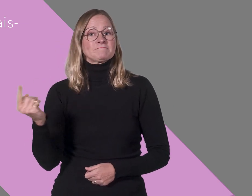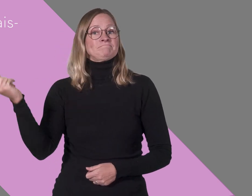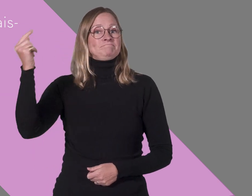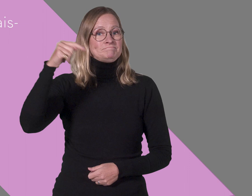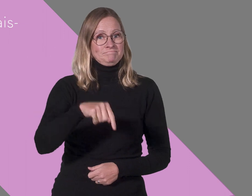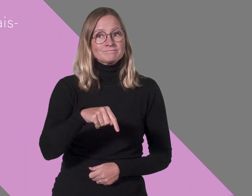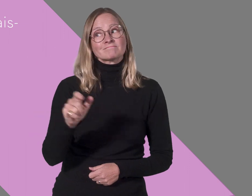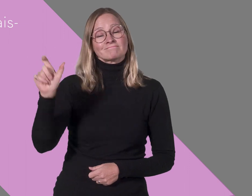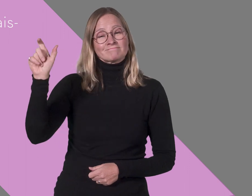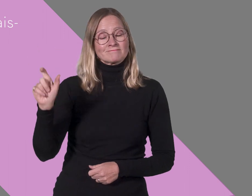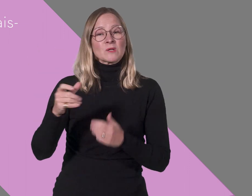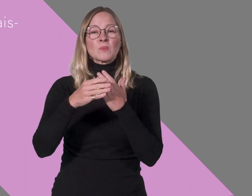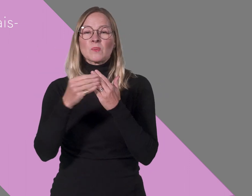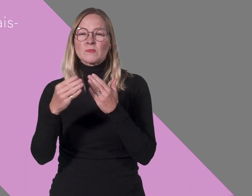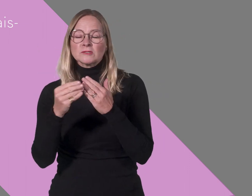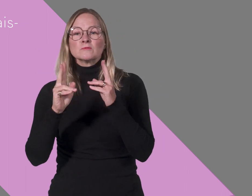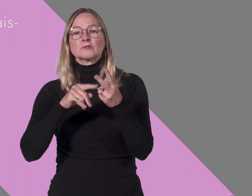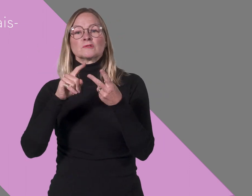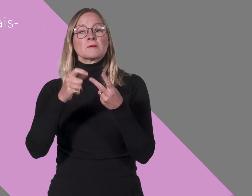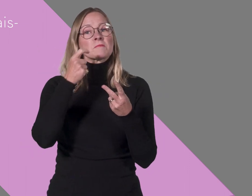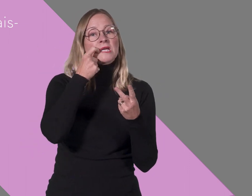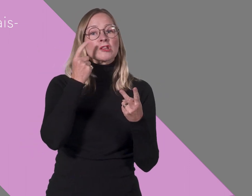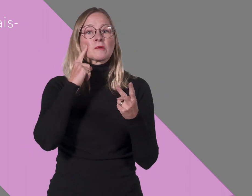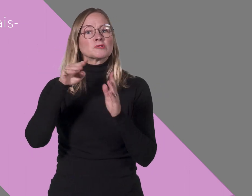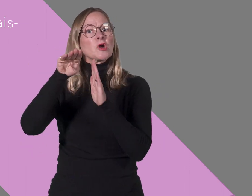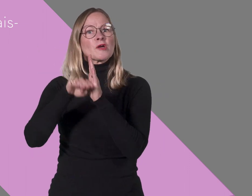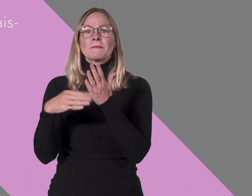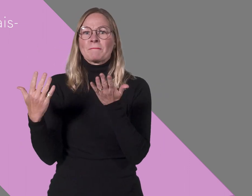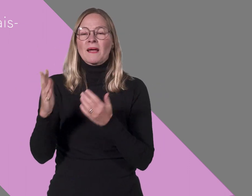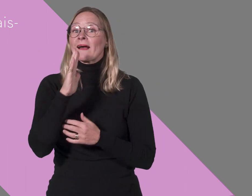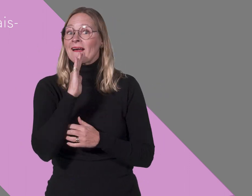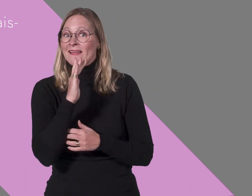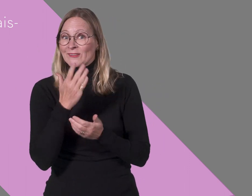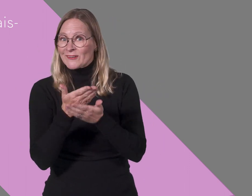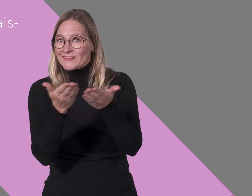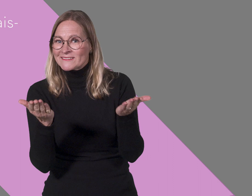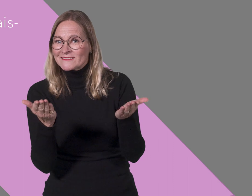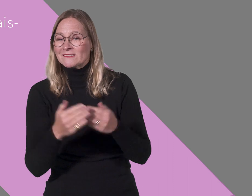joka kertoo uutisista sekä Mikaela & Thomas-ohjelmasta.